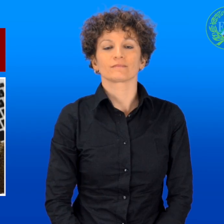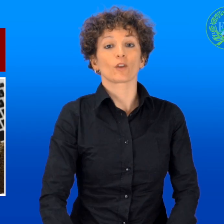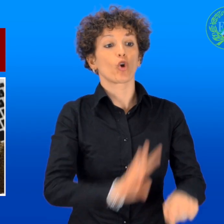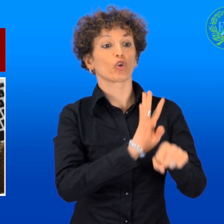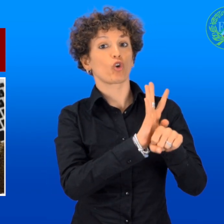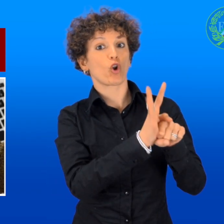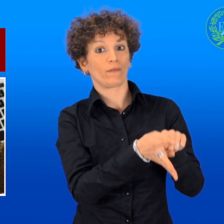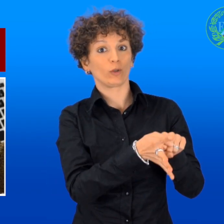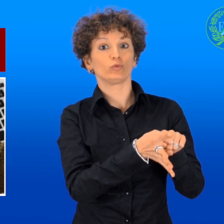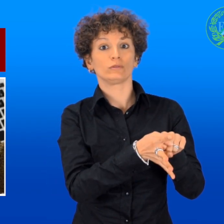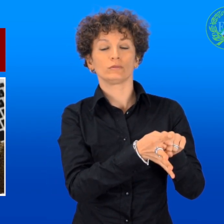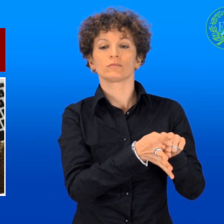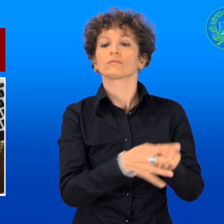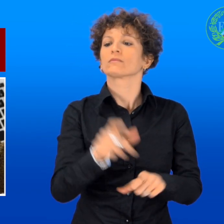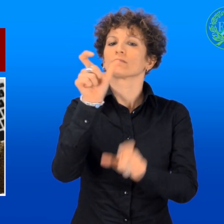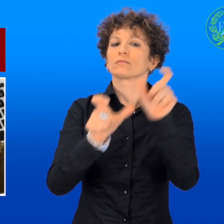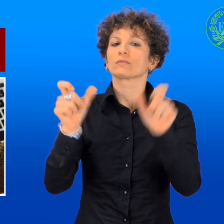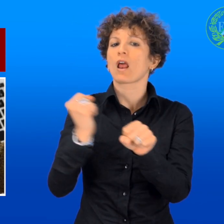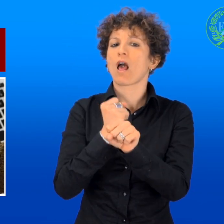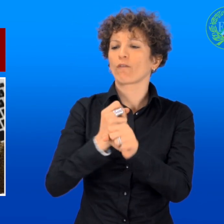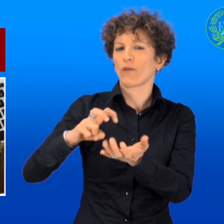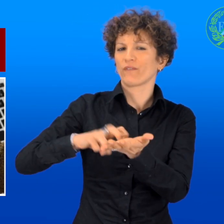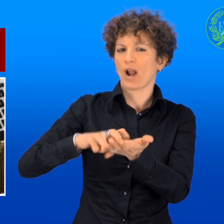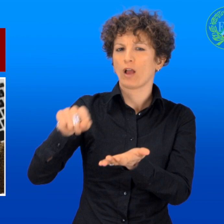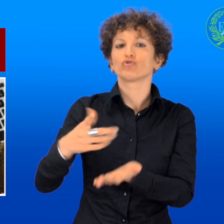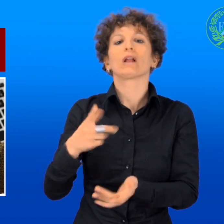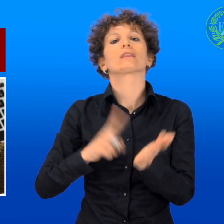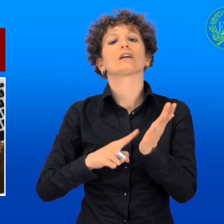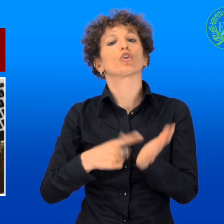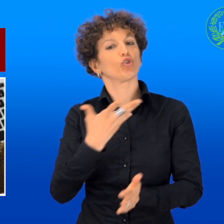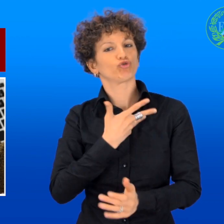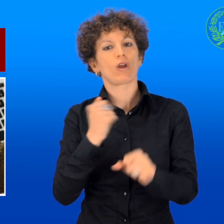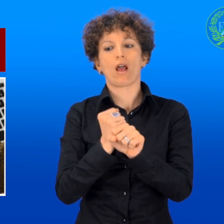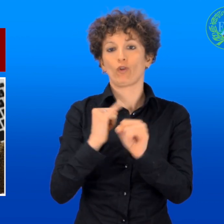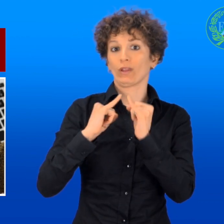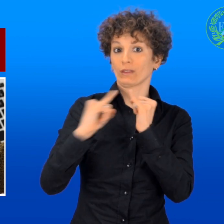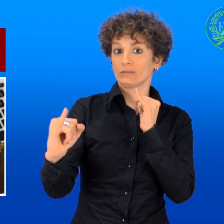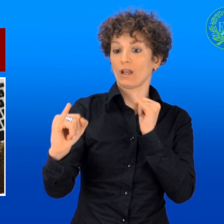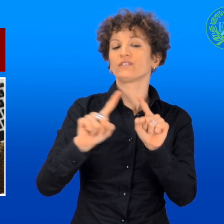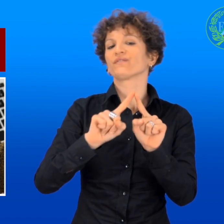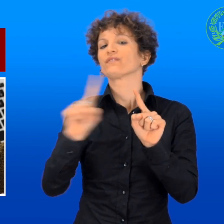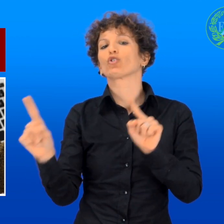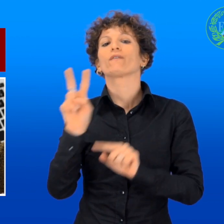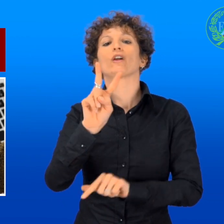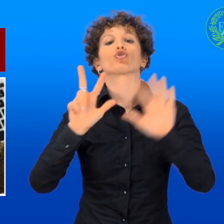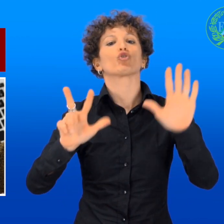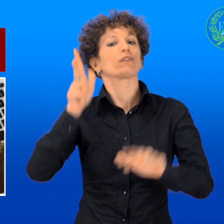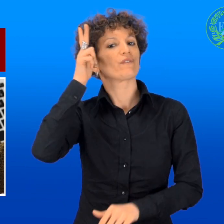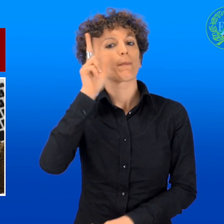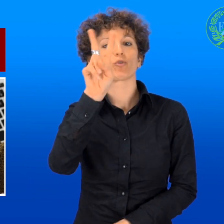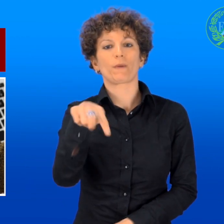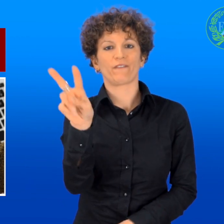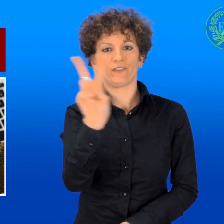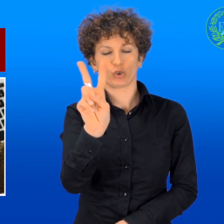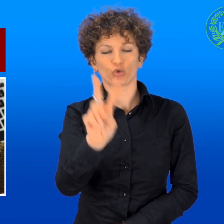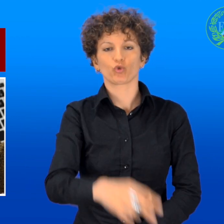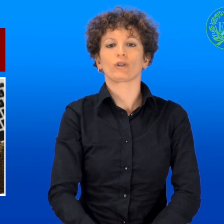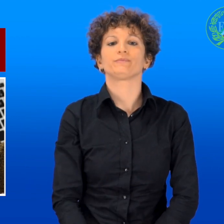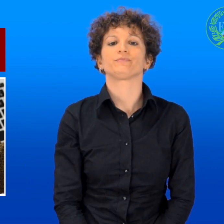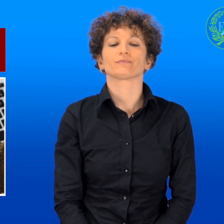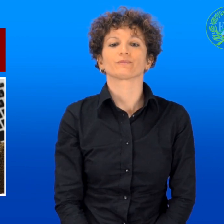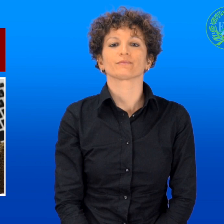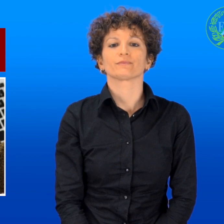Coronavirus: diritto alla smart working per i lavoratori fragili fino al 28 febbraio